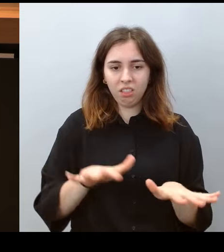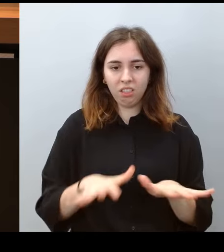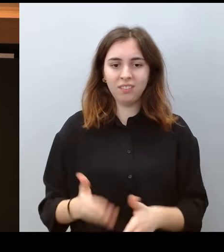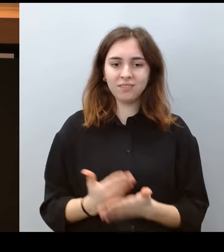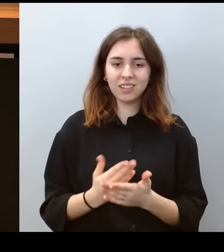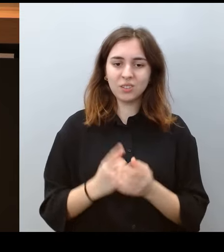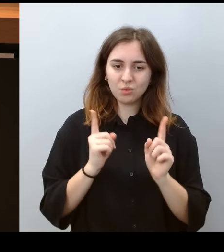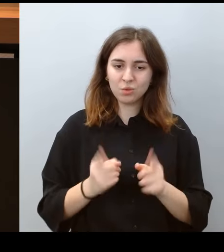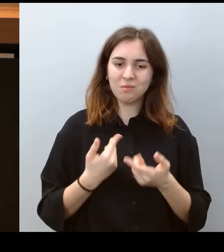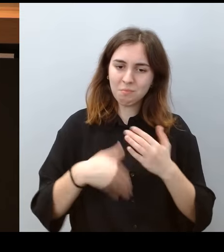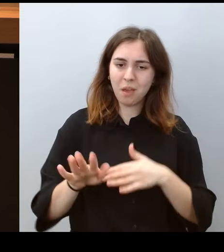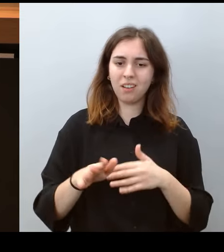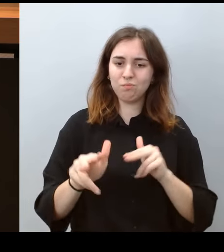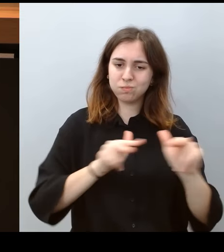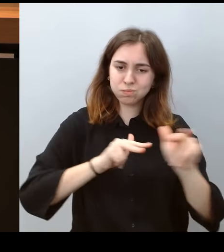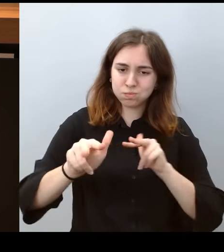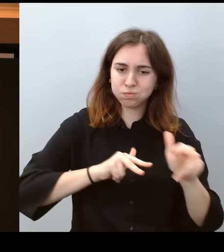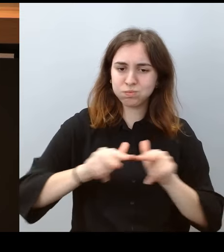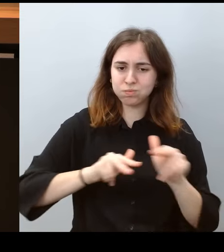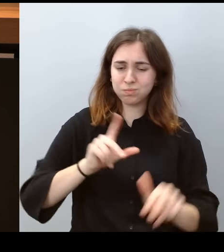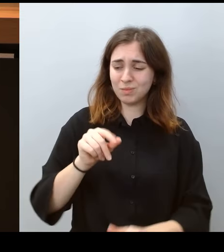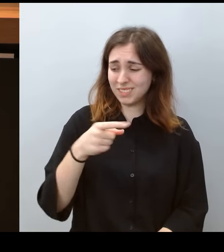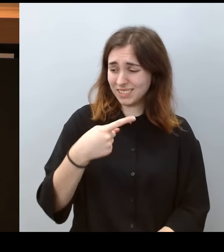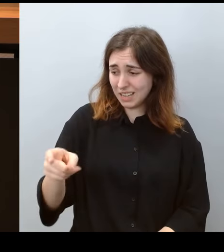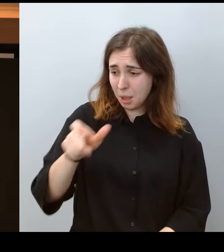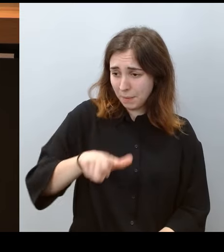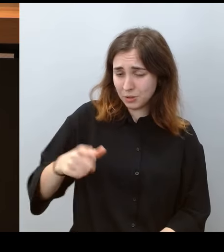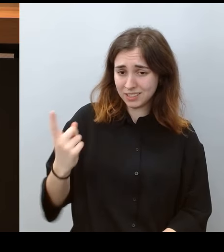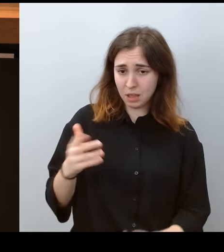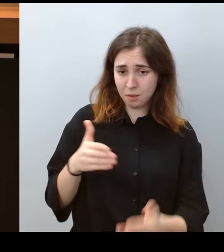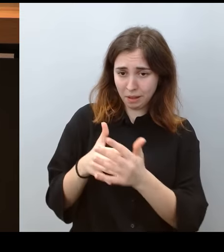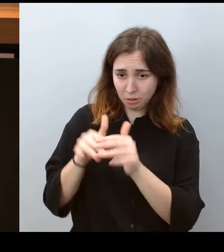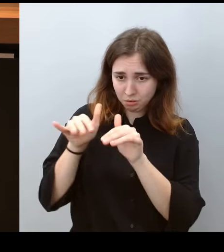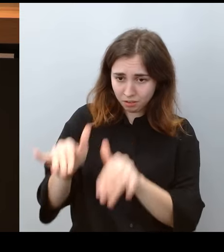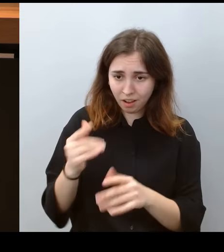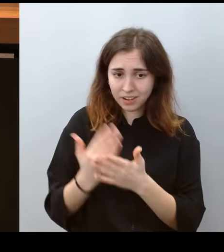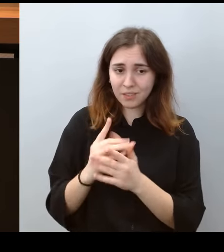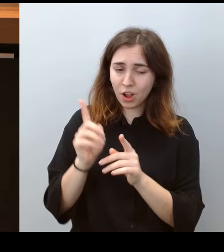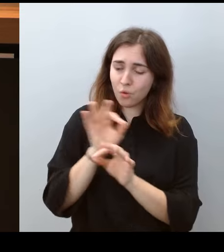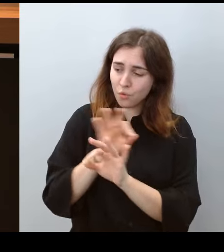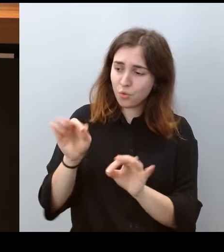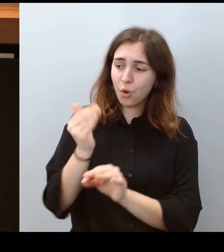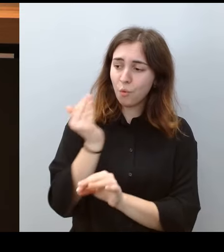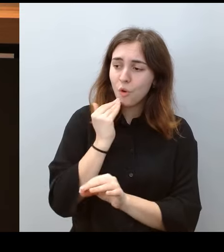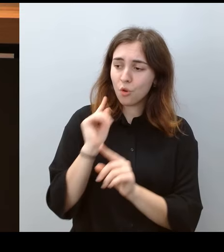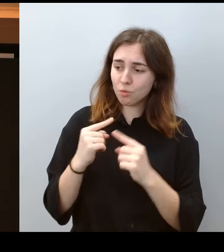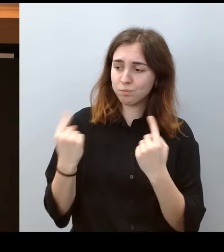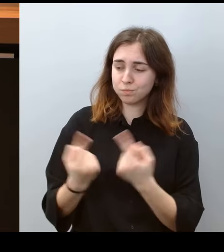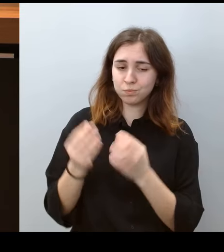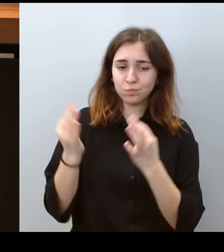die beeinträchtigt sind, tatsächlich auch vernünftigen Wohnraum zuzuweisen. Dazu gehört die Bauordnung, wo die Barrierefreiheit verankert